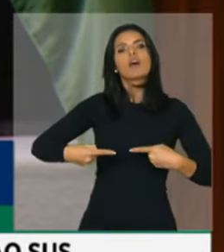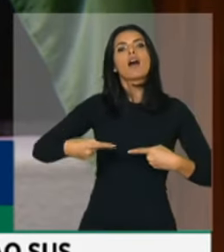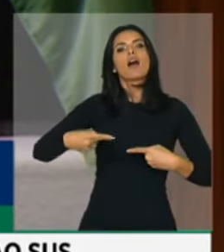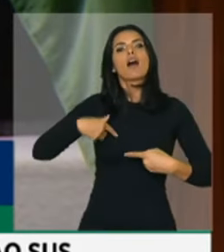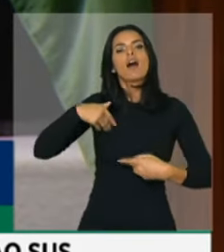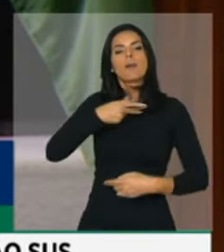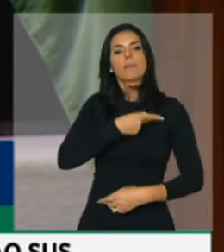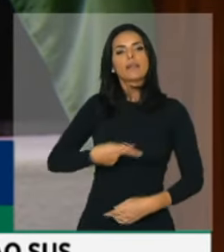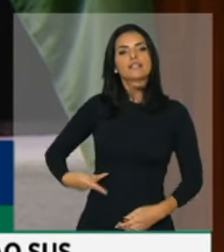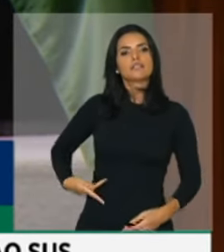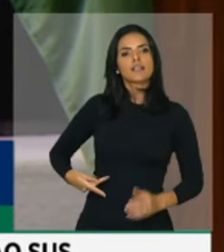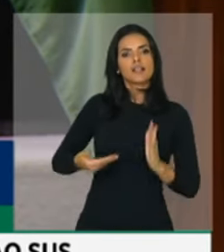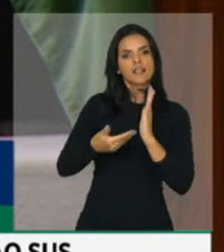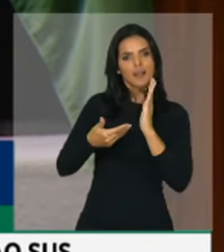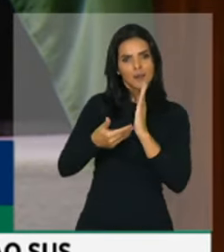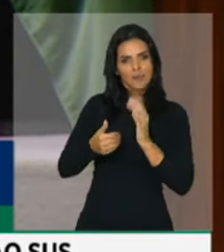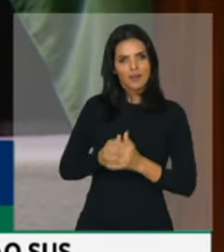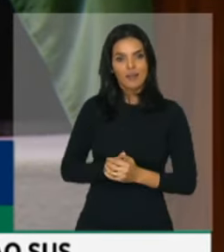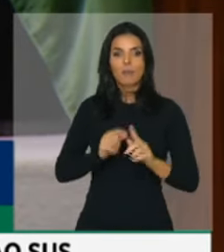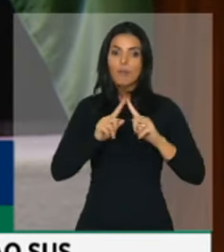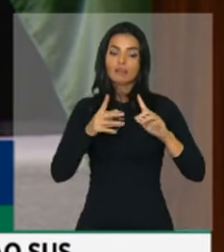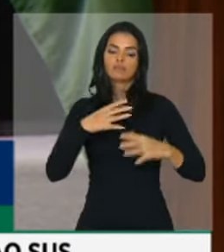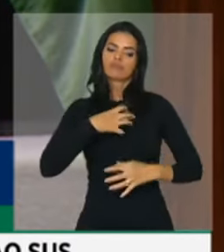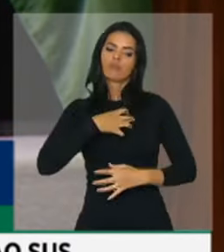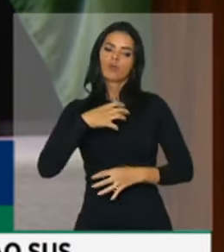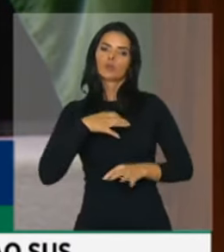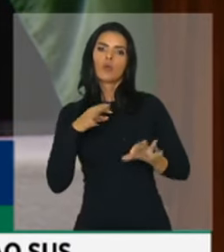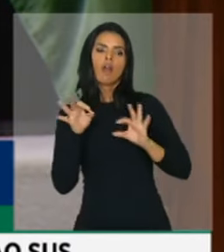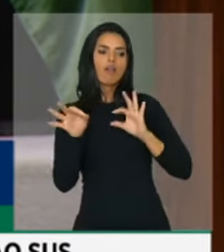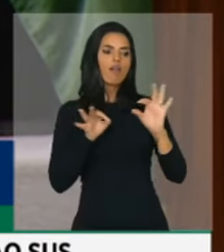POSTURA EQUILIBRADA E PROPOSITIVA. VIVEMOS UM MOMENTO MUITO DIFÍCIL, COM O AVANÇO DA PANDEMIA NO BRASIL